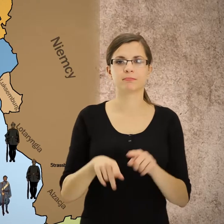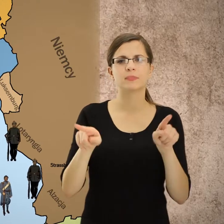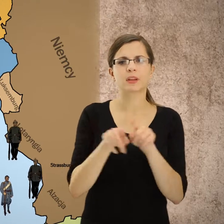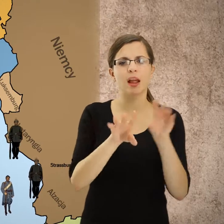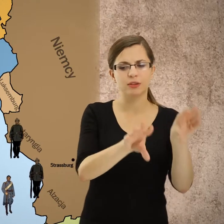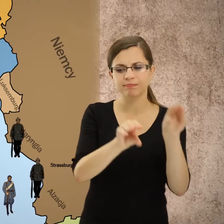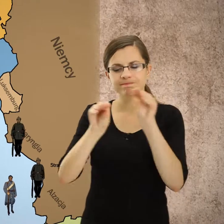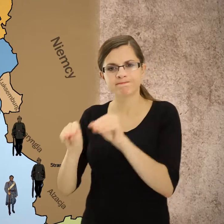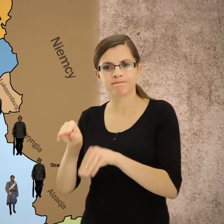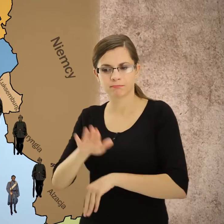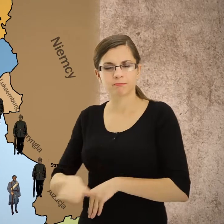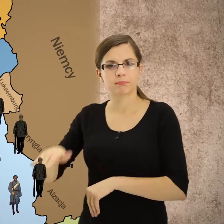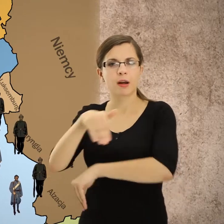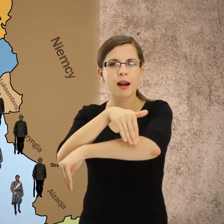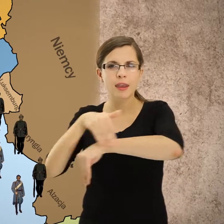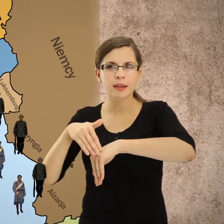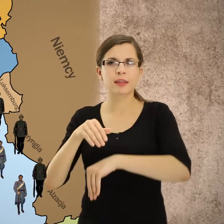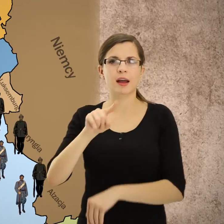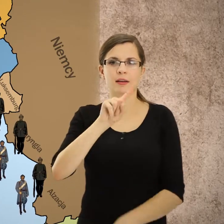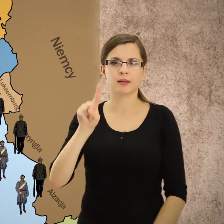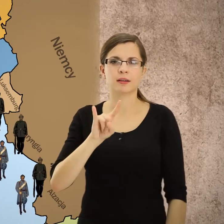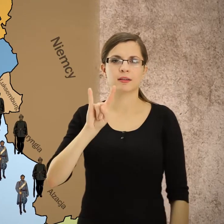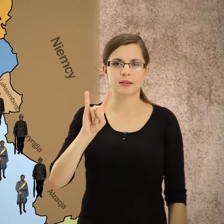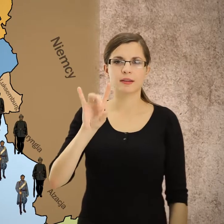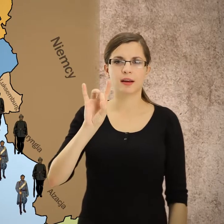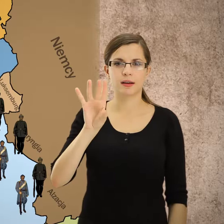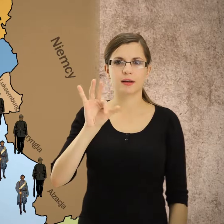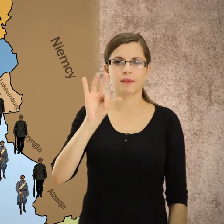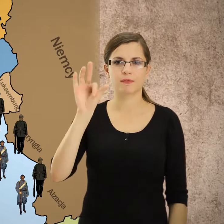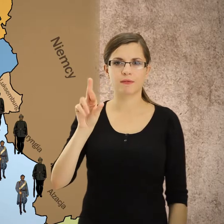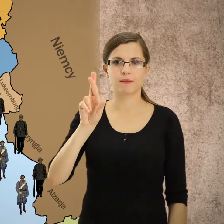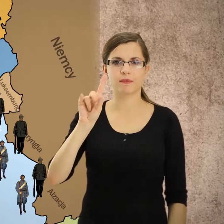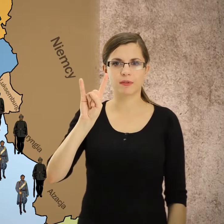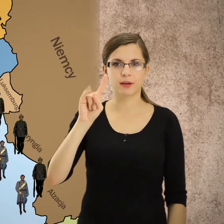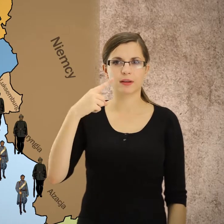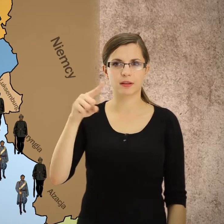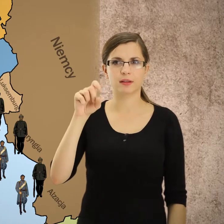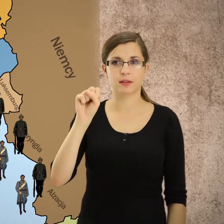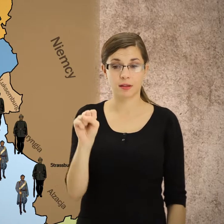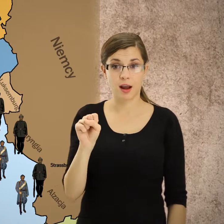potem cofnęły się na linię Zygfryda,